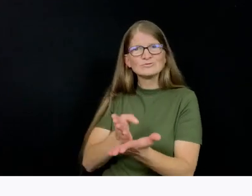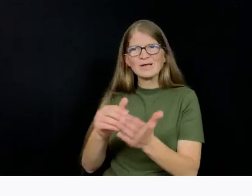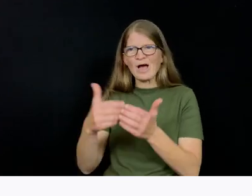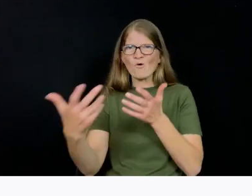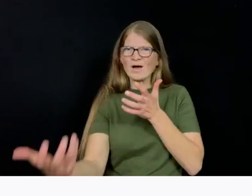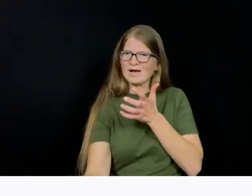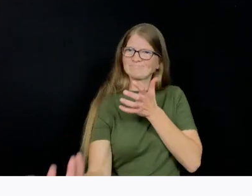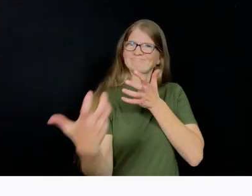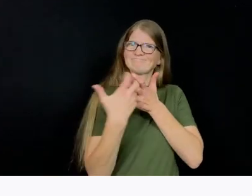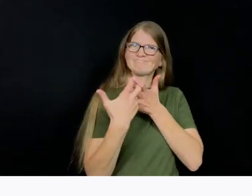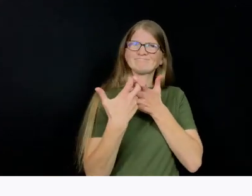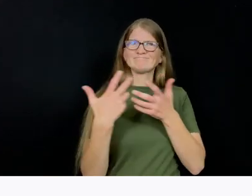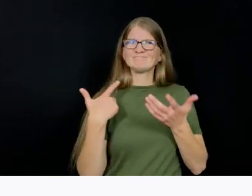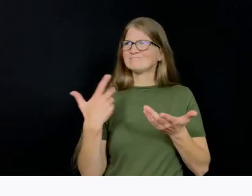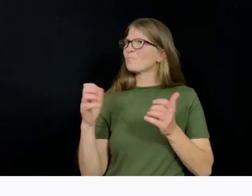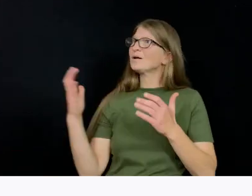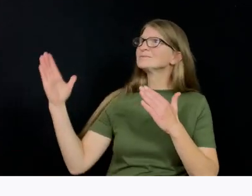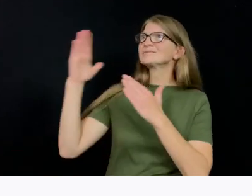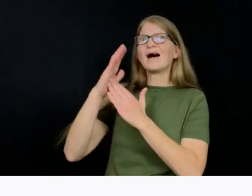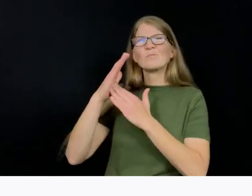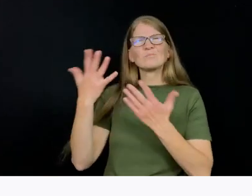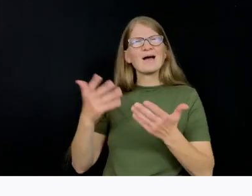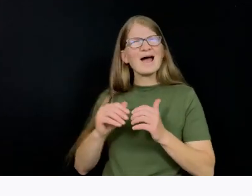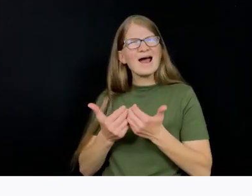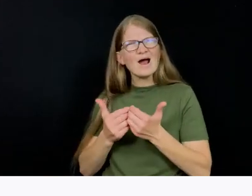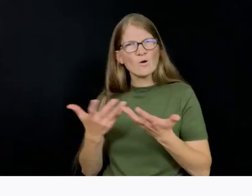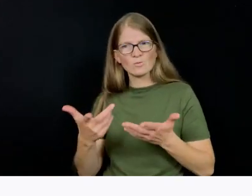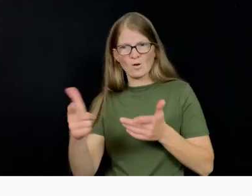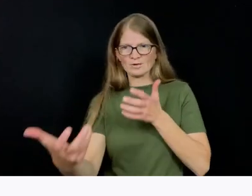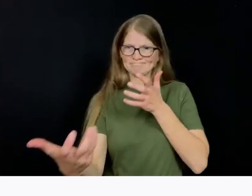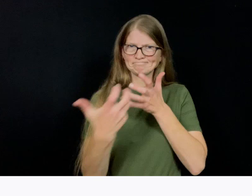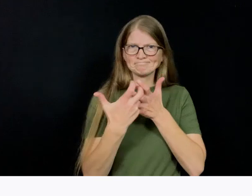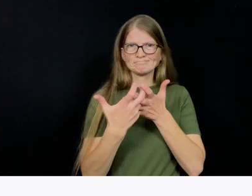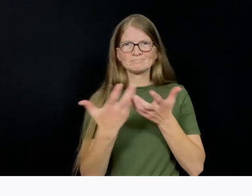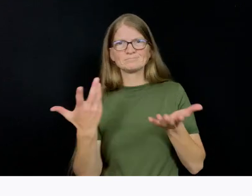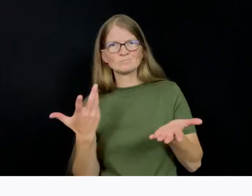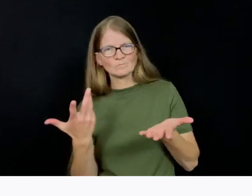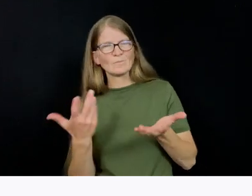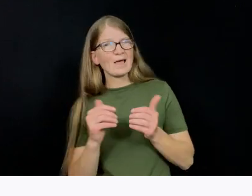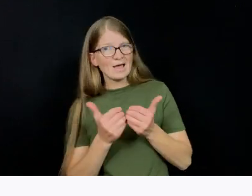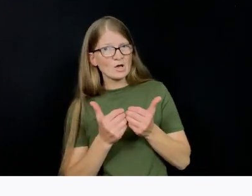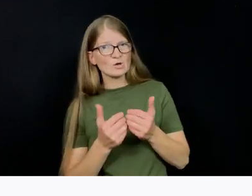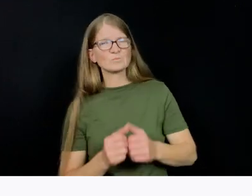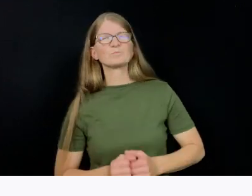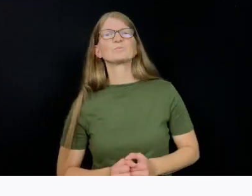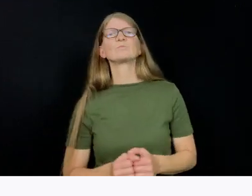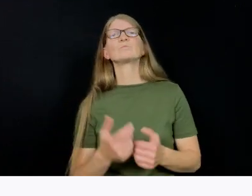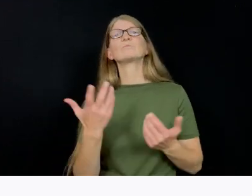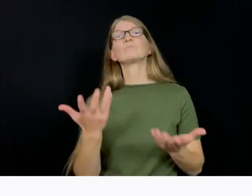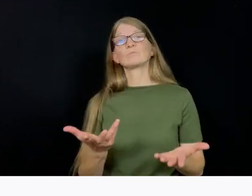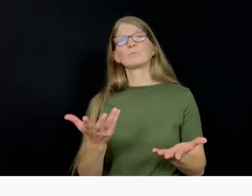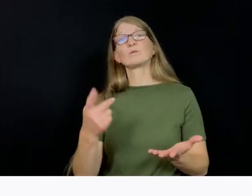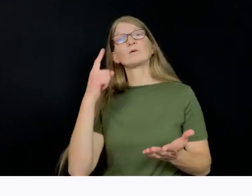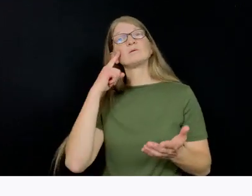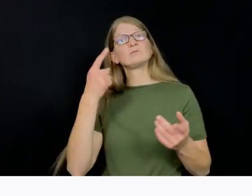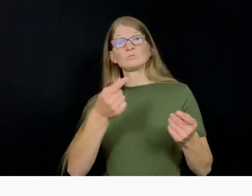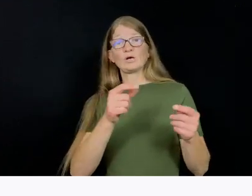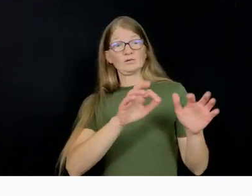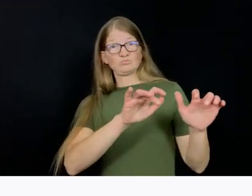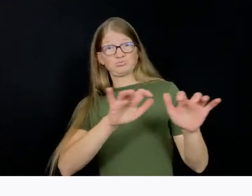كيف أعرف ما هو الأنسب بالنسبة لي؟ نحن نفكر في هذه الجوانب المختلفة كموضوعات فرعية لسؤالكم الواسع